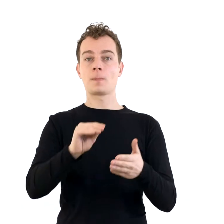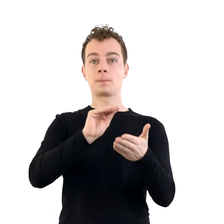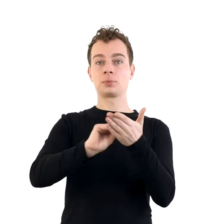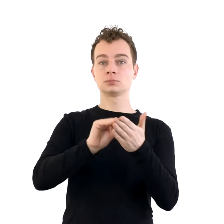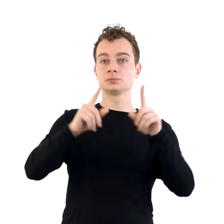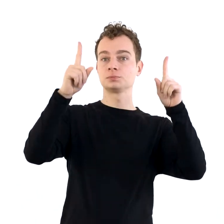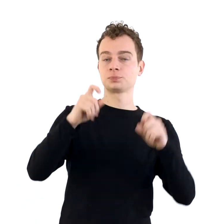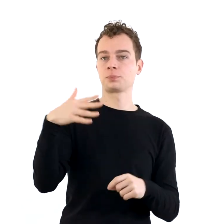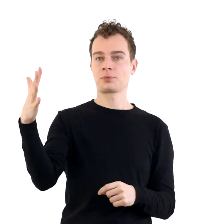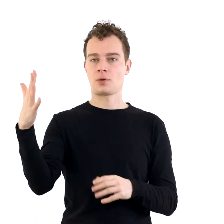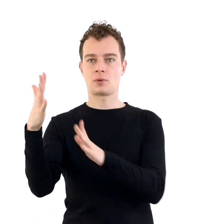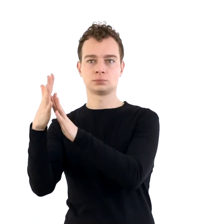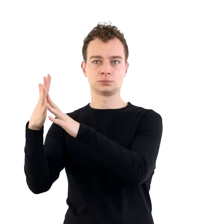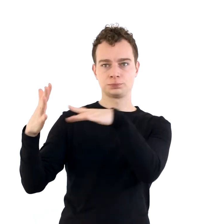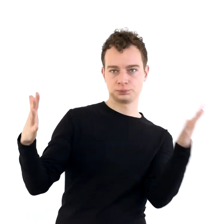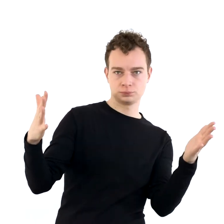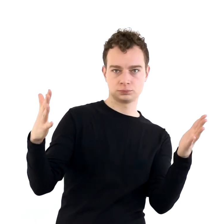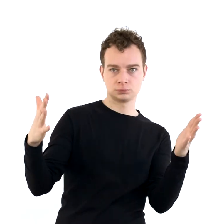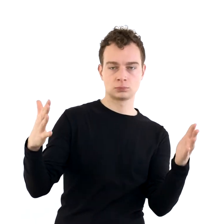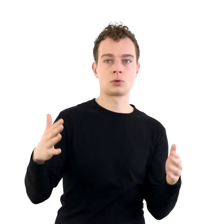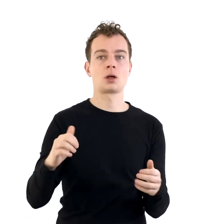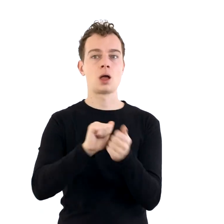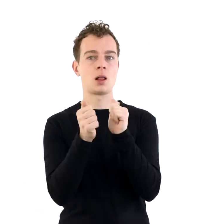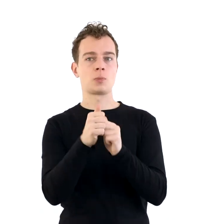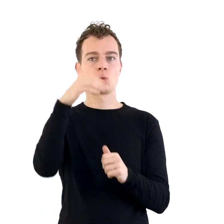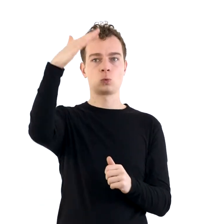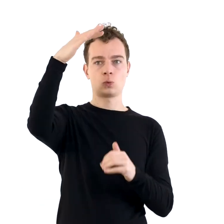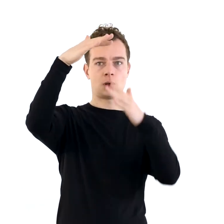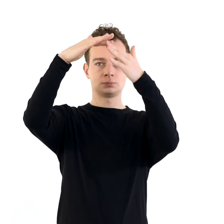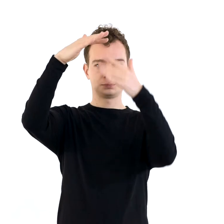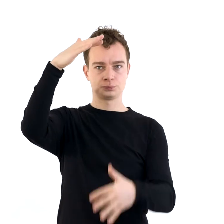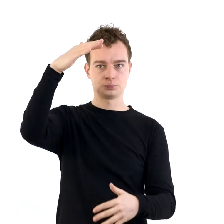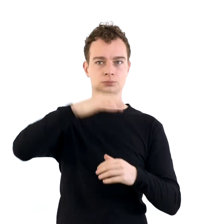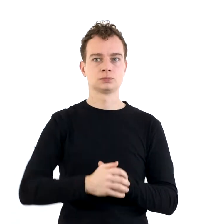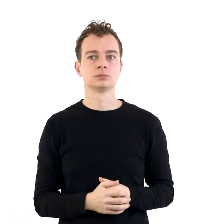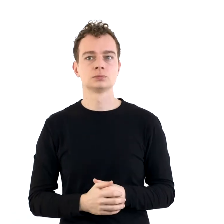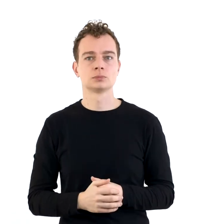Pisano od strony prawej do lewej lub z góry na dół.